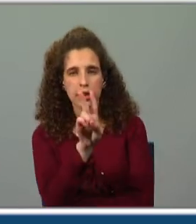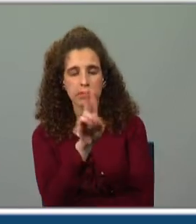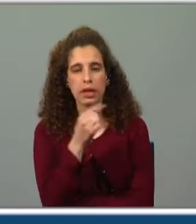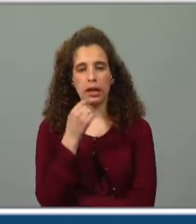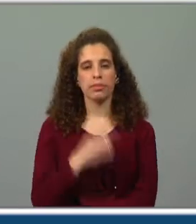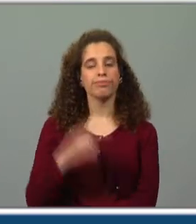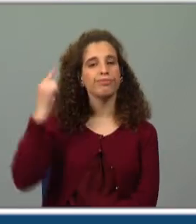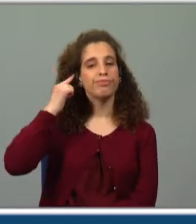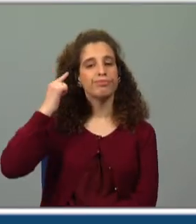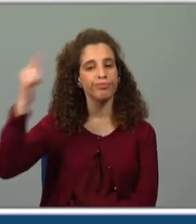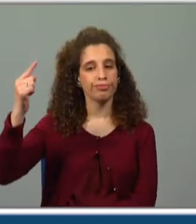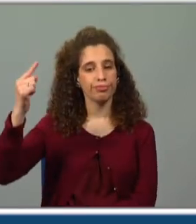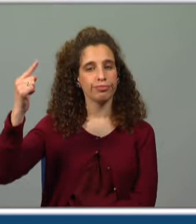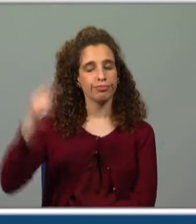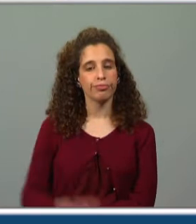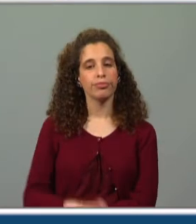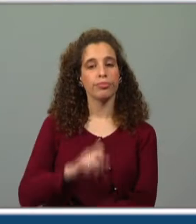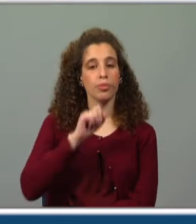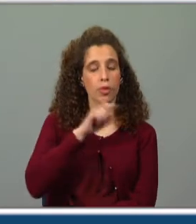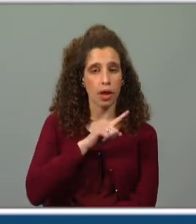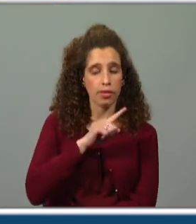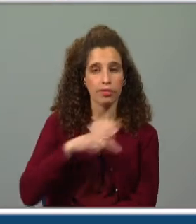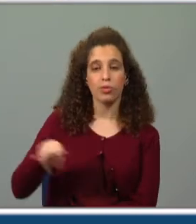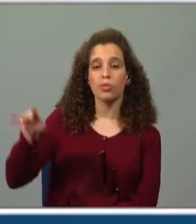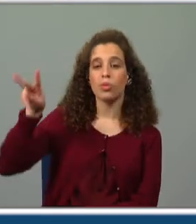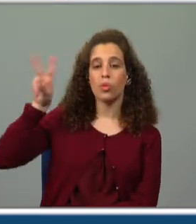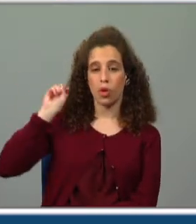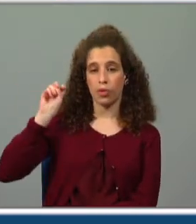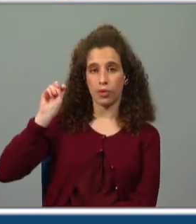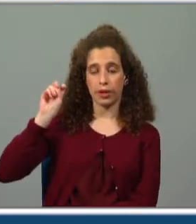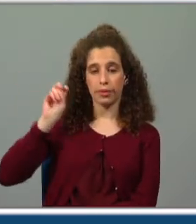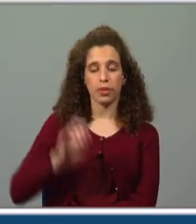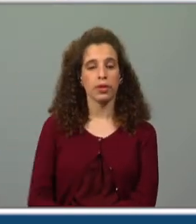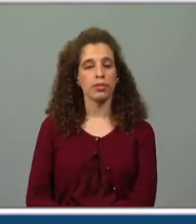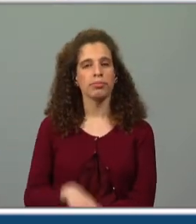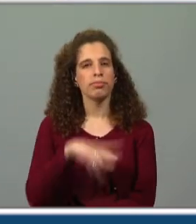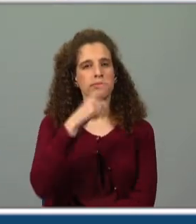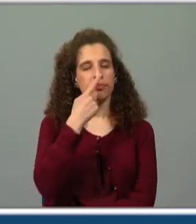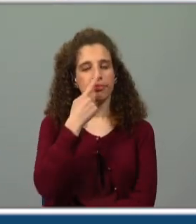auditivas Ou seja que pudéssemos ter ouvir olfativas ou seja que 聽覺也就是說，我們可以有聽到嗅覺或那是